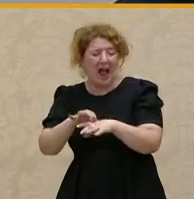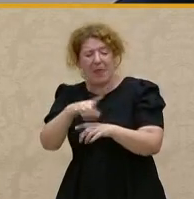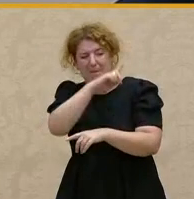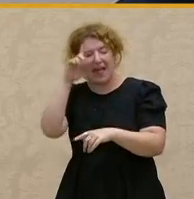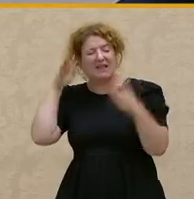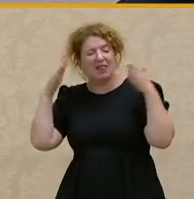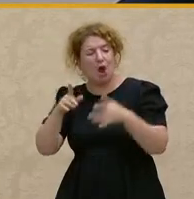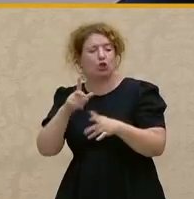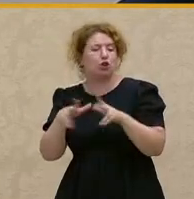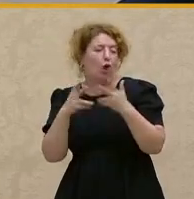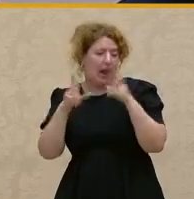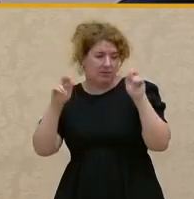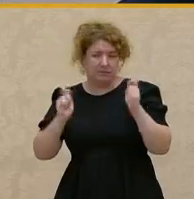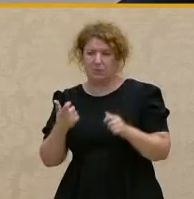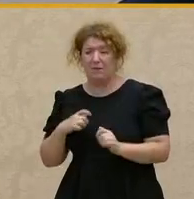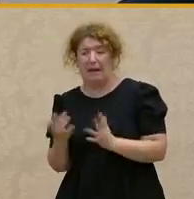Si podemos ser un poquito más rápido lo agradeceremos.